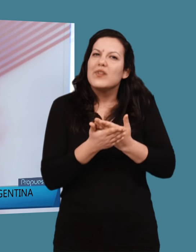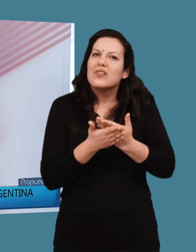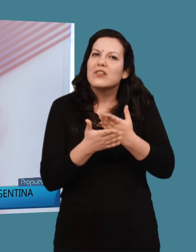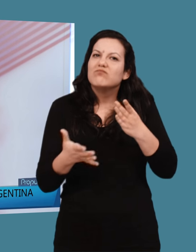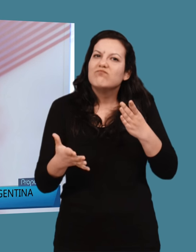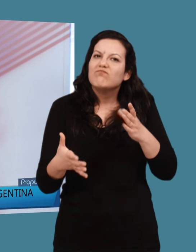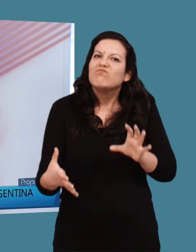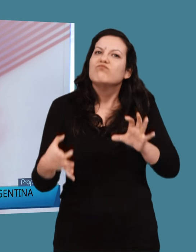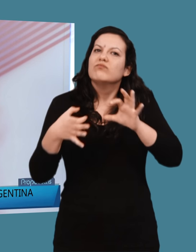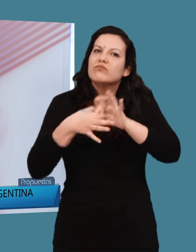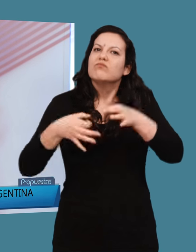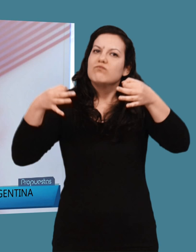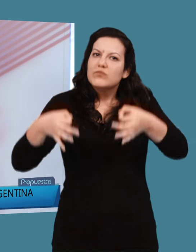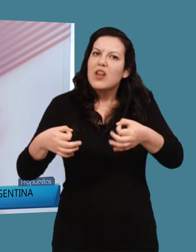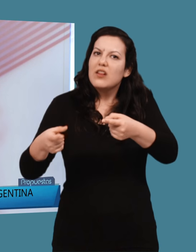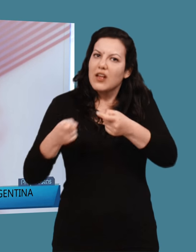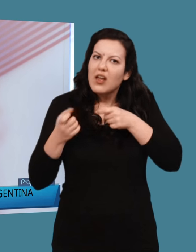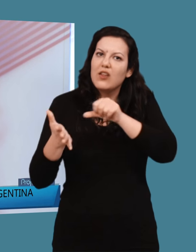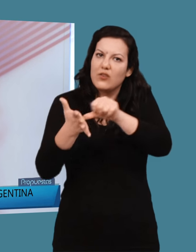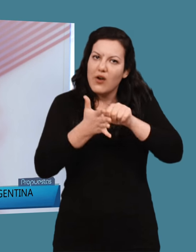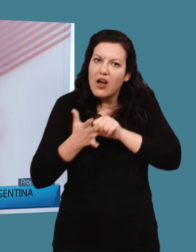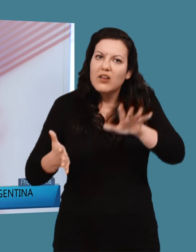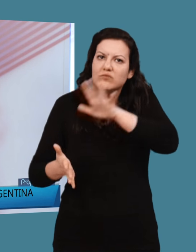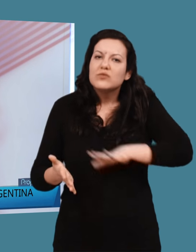que más se adecuaba a las necesidades locales, regionales, y que tenían que